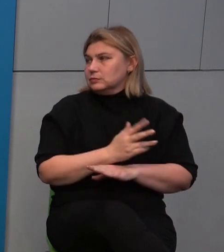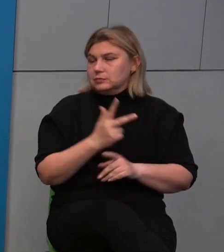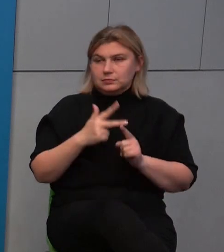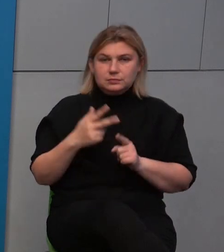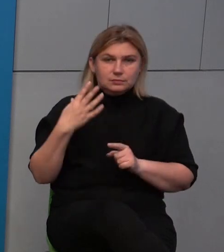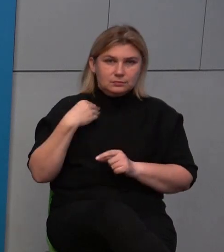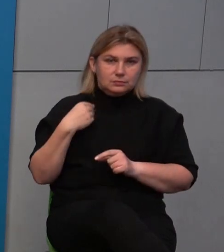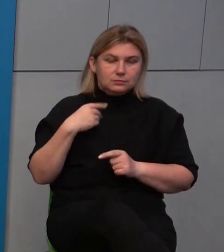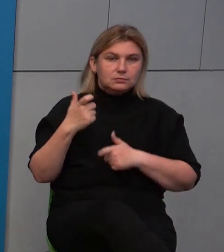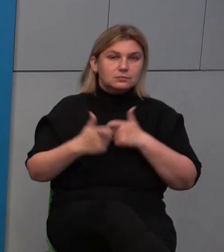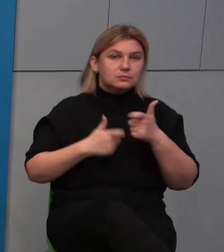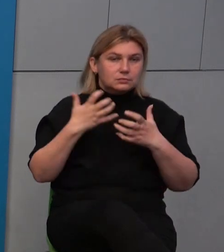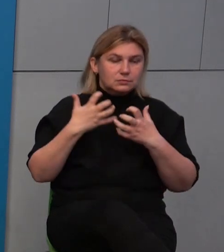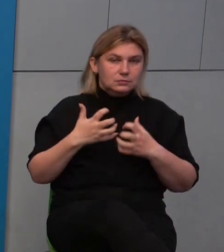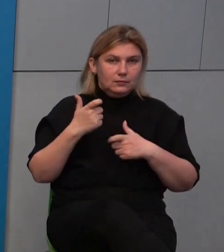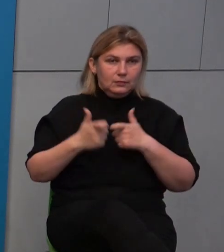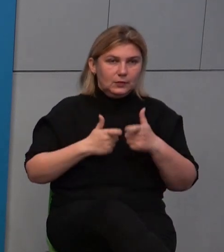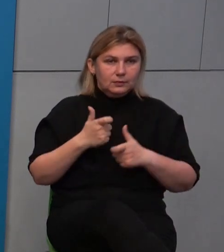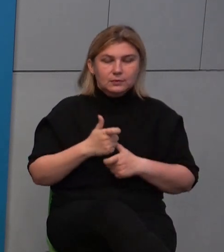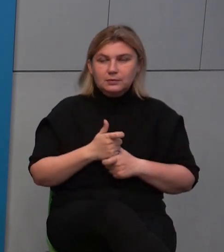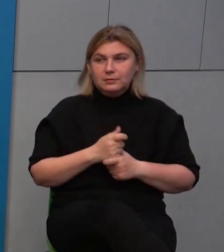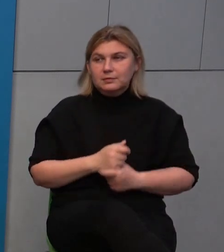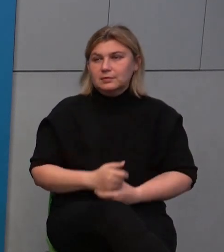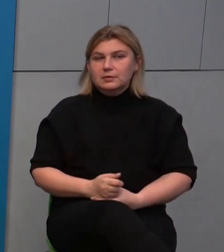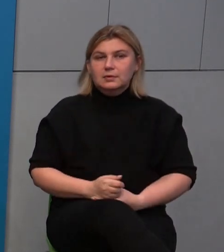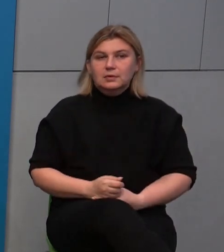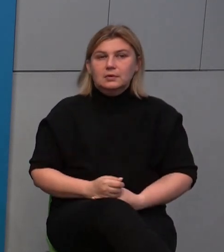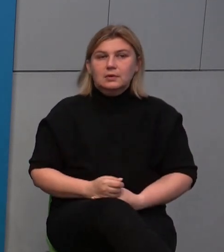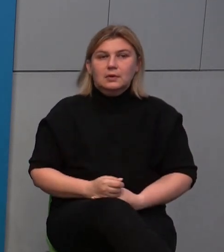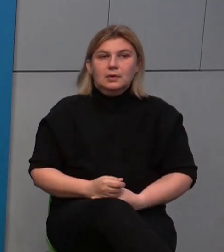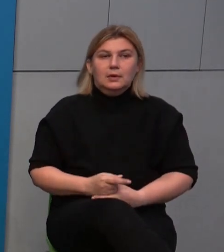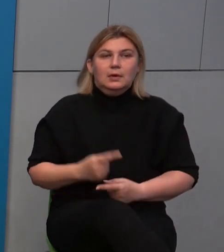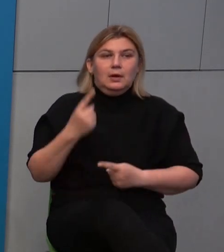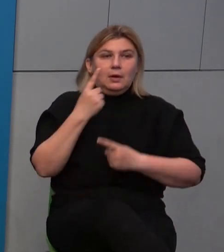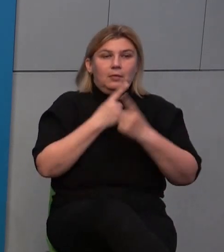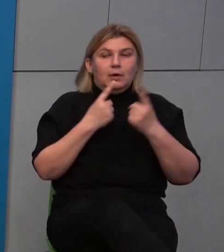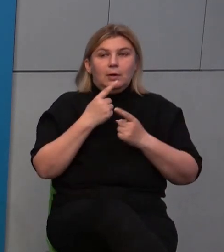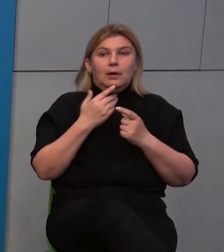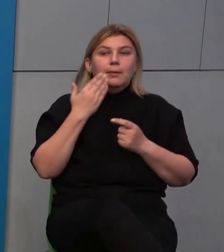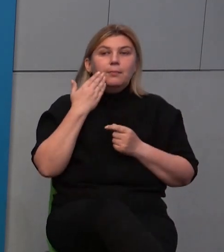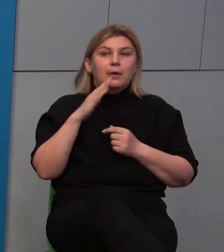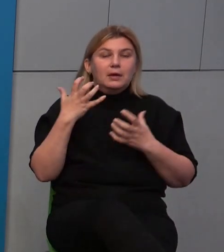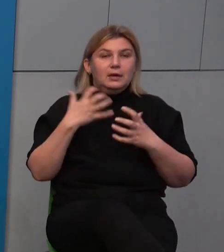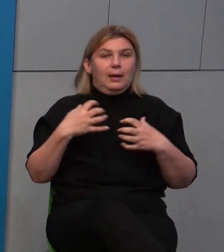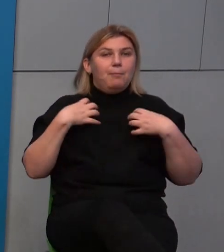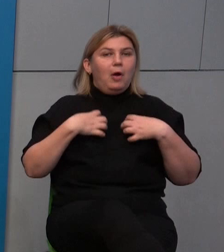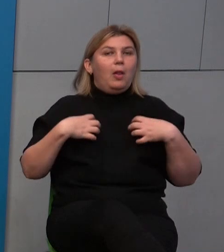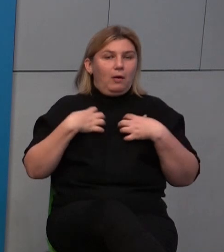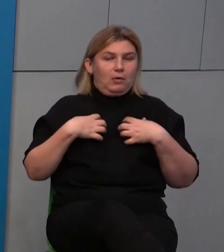co chciałby robić w życiu, to pomyślał, że najbardziej to chciałby być biologiem.